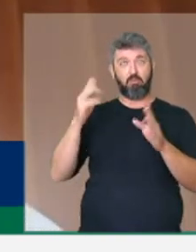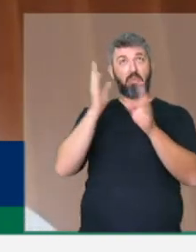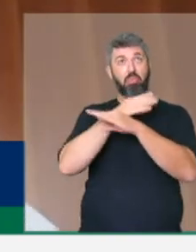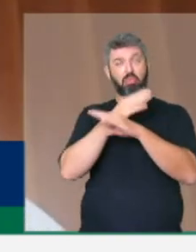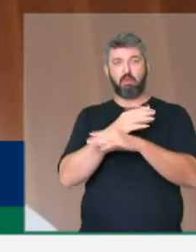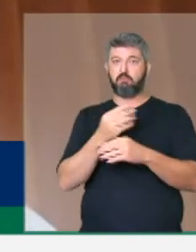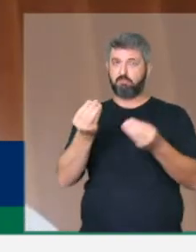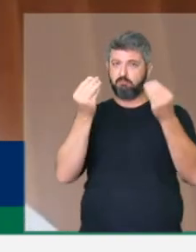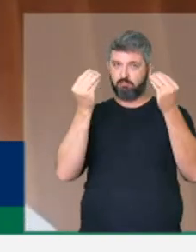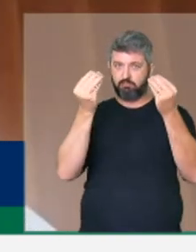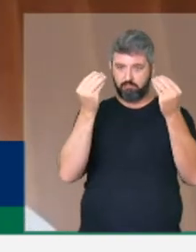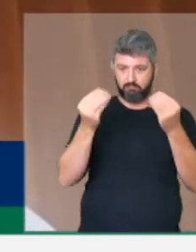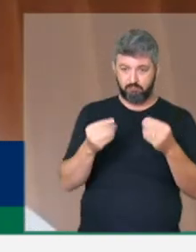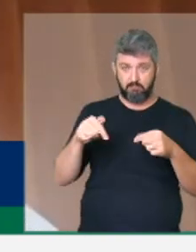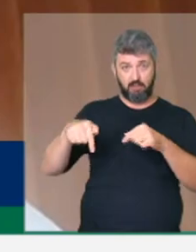PASSAR A PAGAR APENAS 10 OU 15